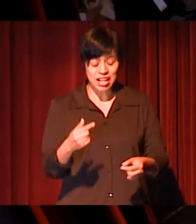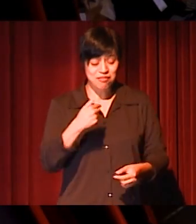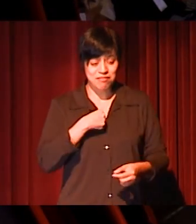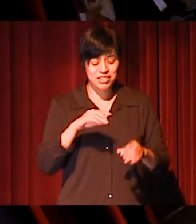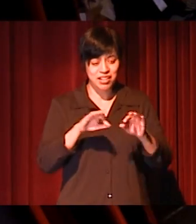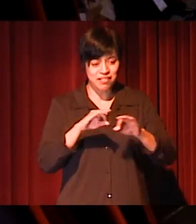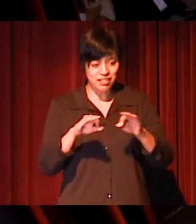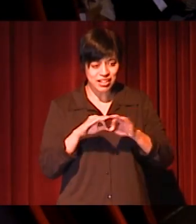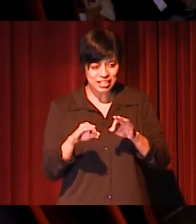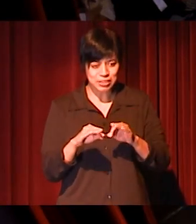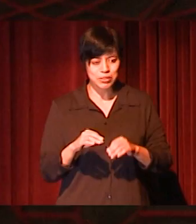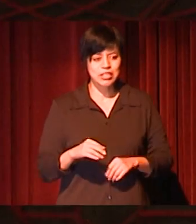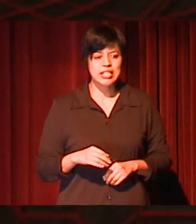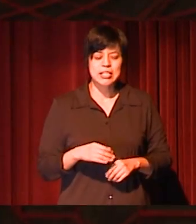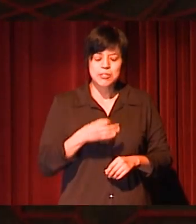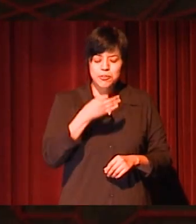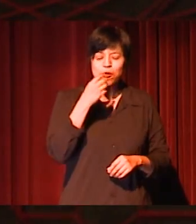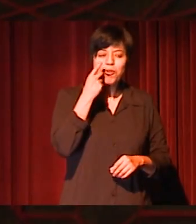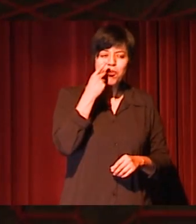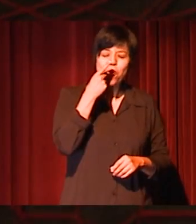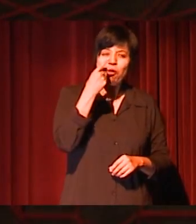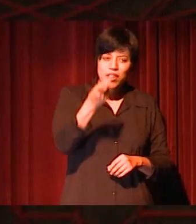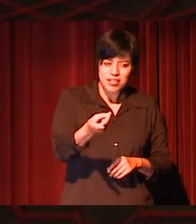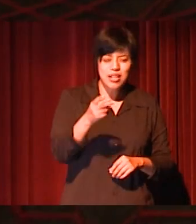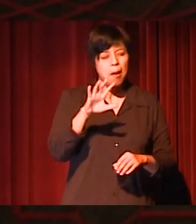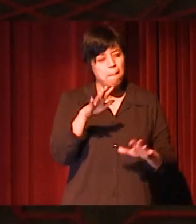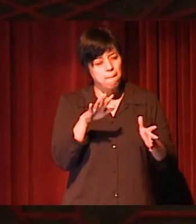Yo tenía una frase que les repetía a todos y decía más o menos así: